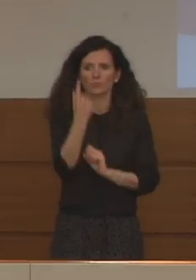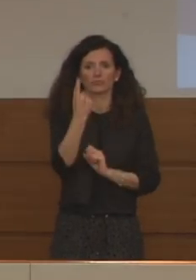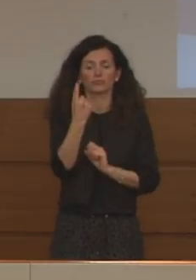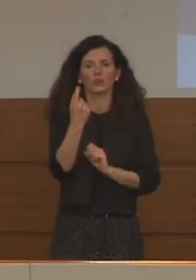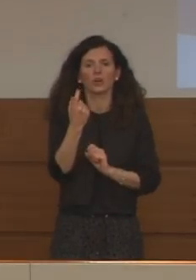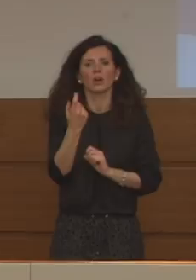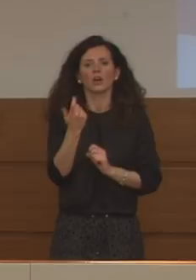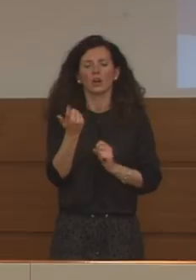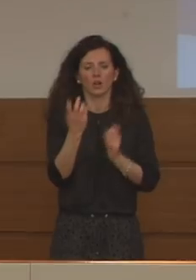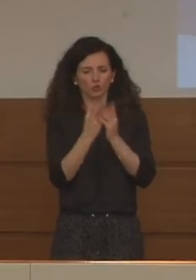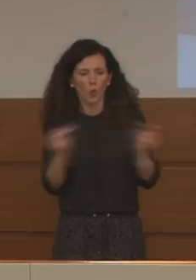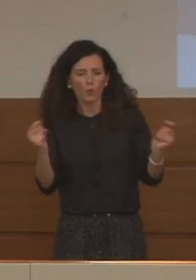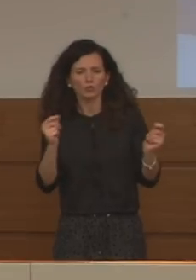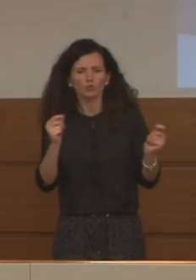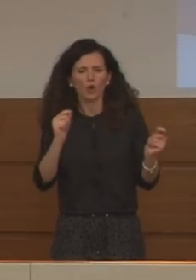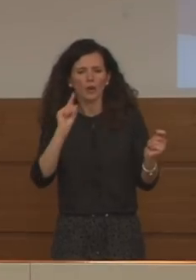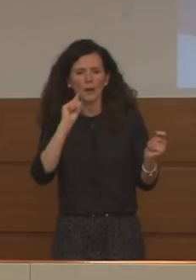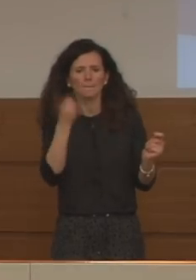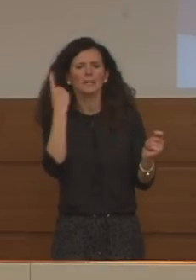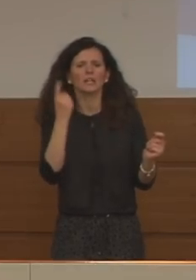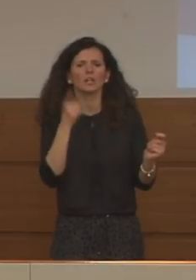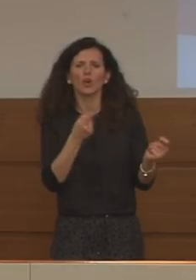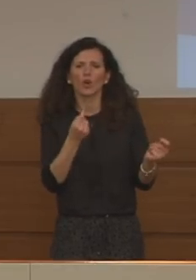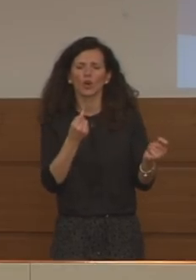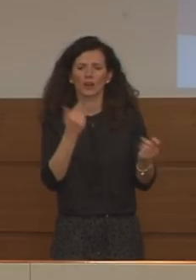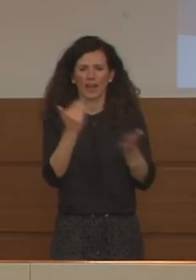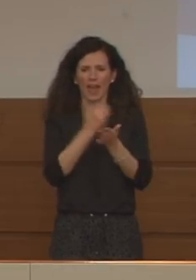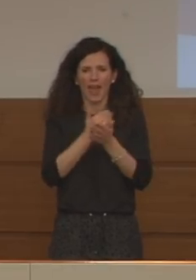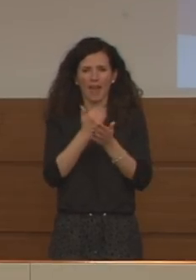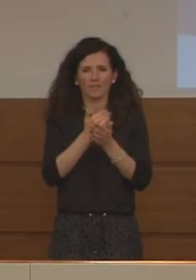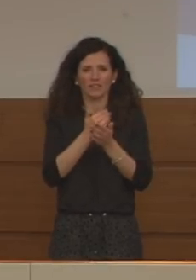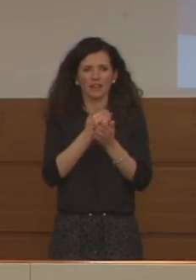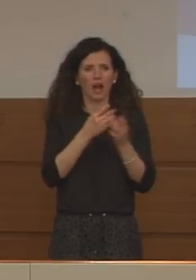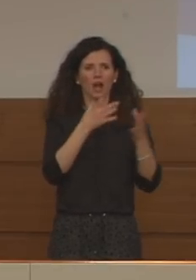soluzione per evitare l'ulteriore circolazione è quella di avere una